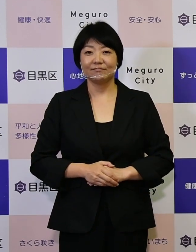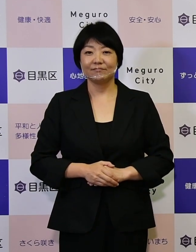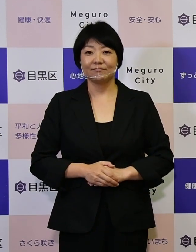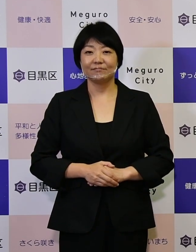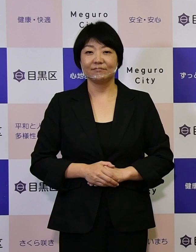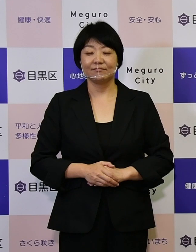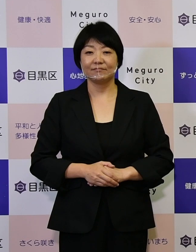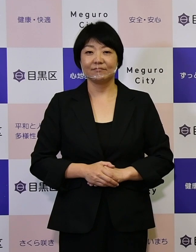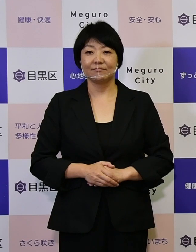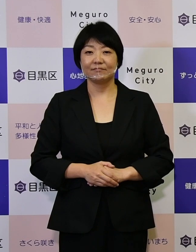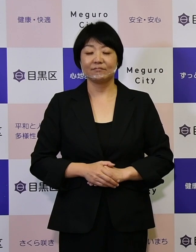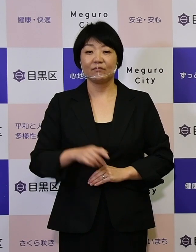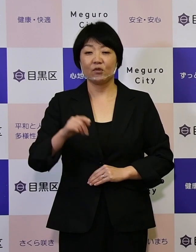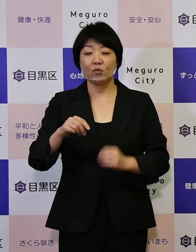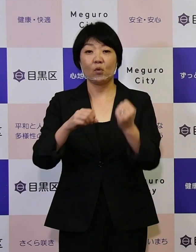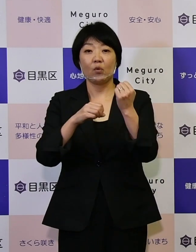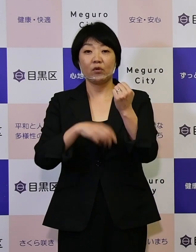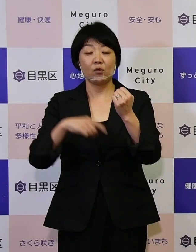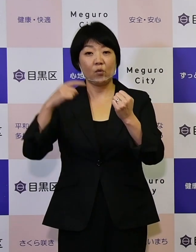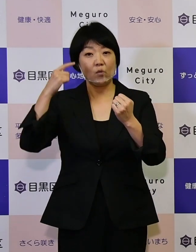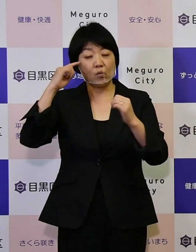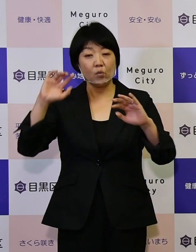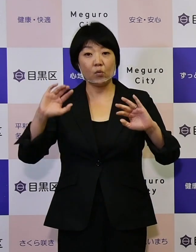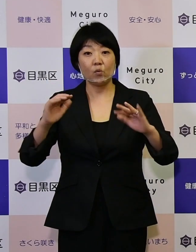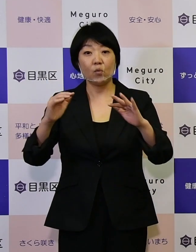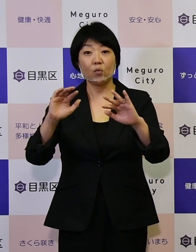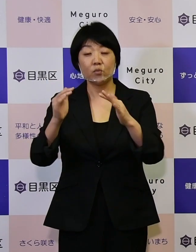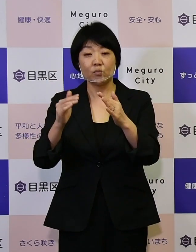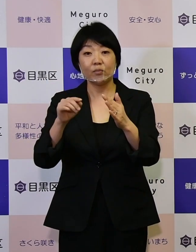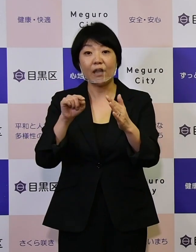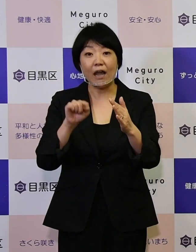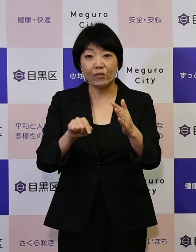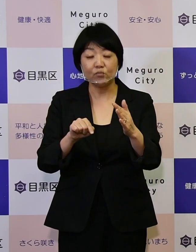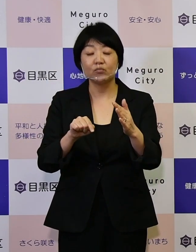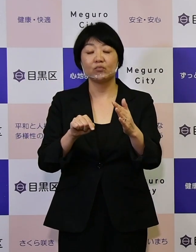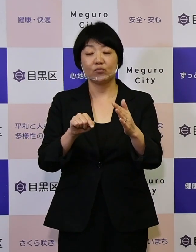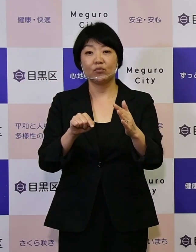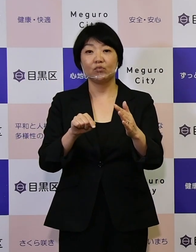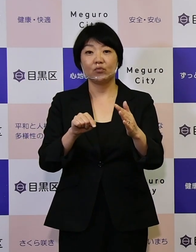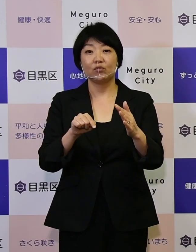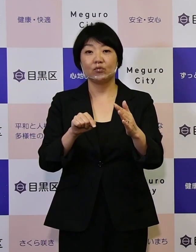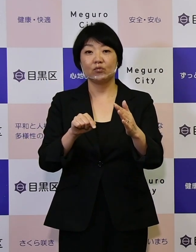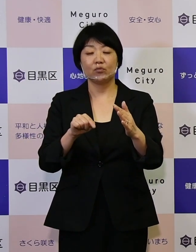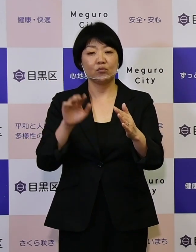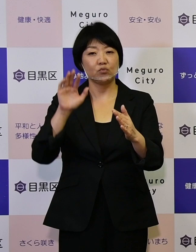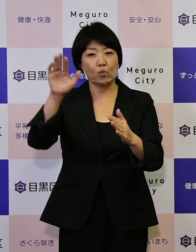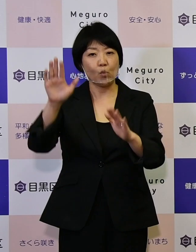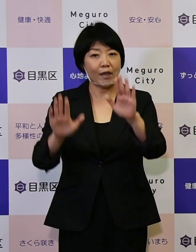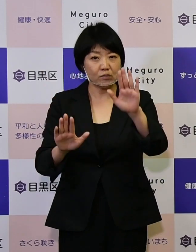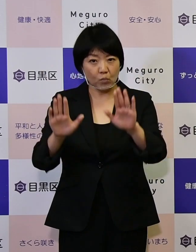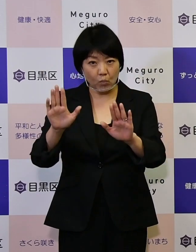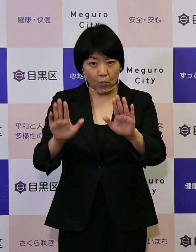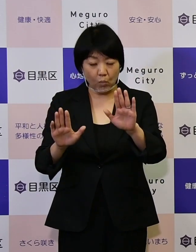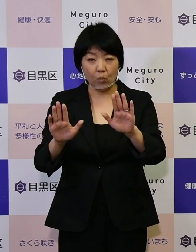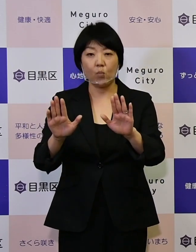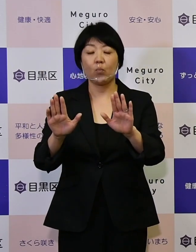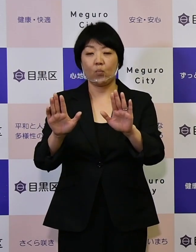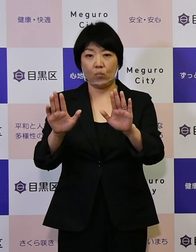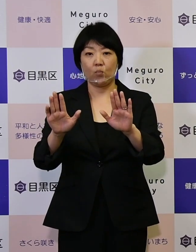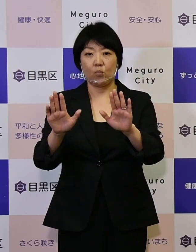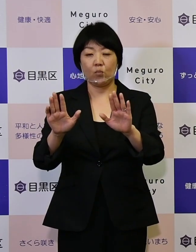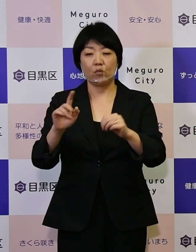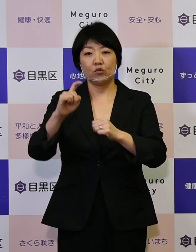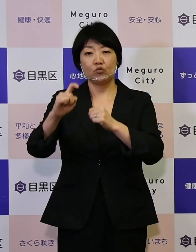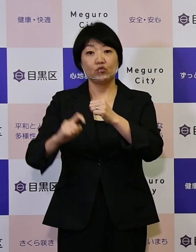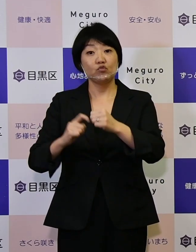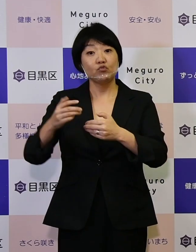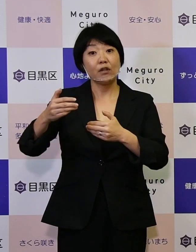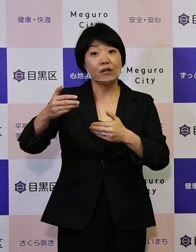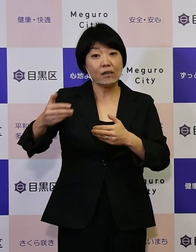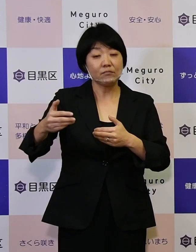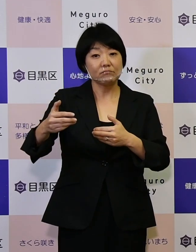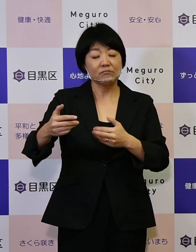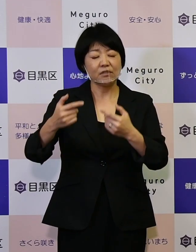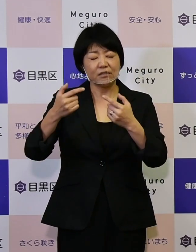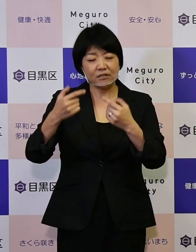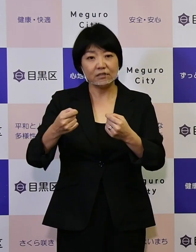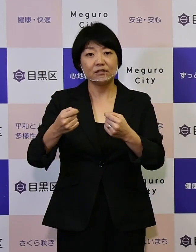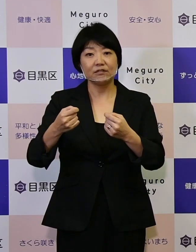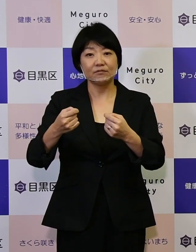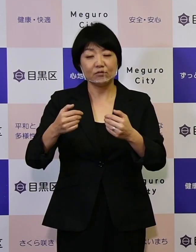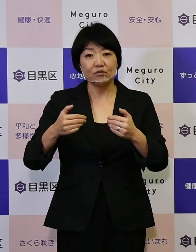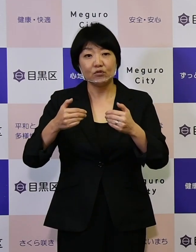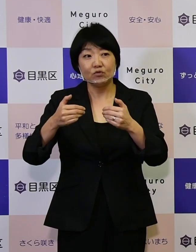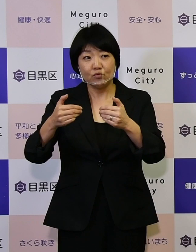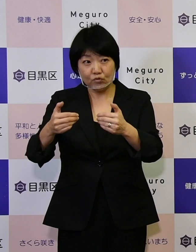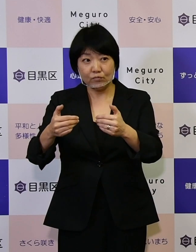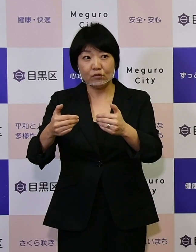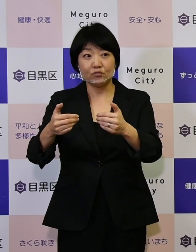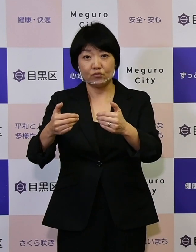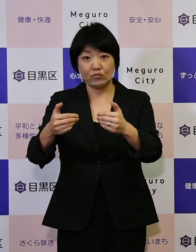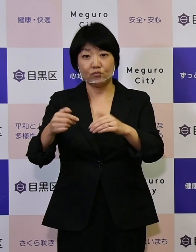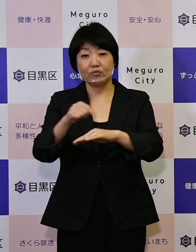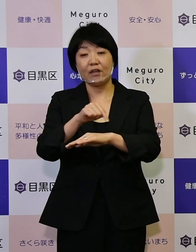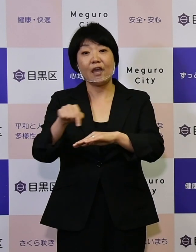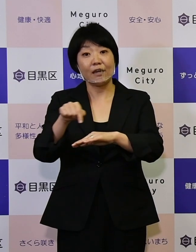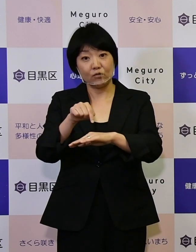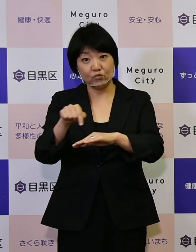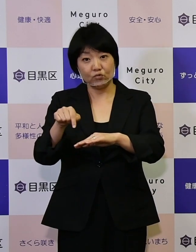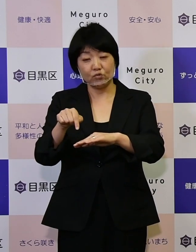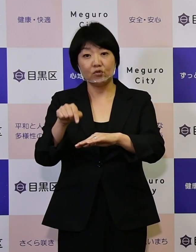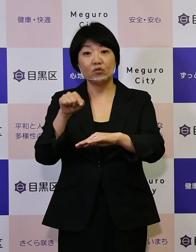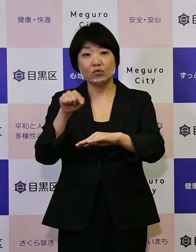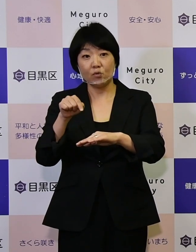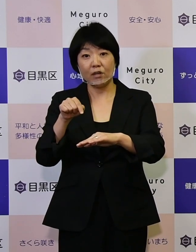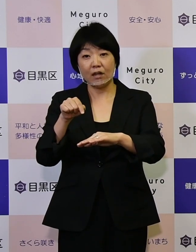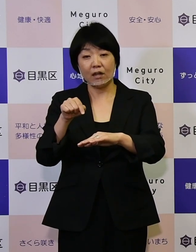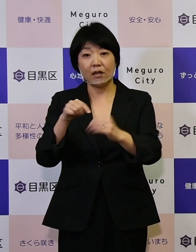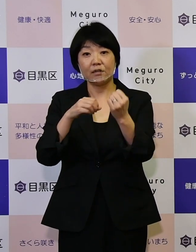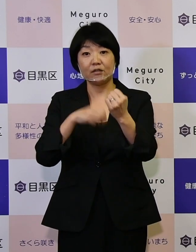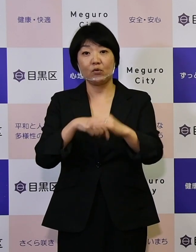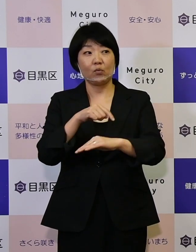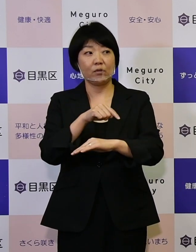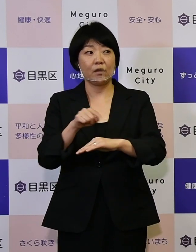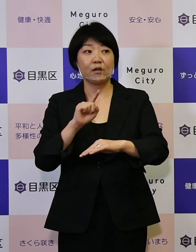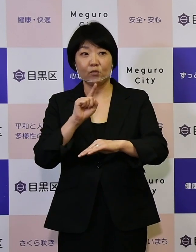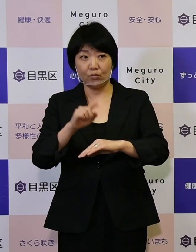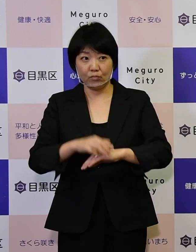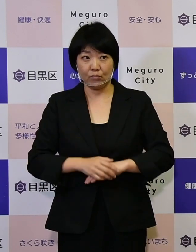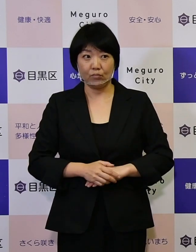この基本構想に描いている将来像を10年にわたって しっかりと着実に進めていく計画が基本計画です。